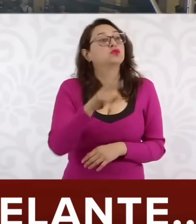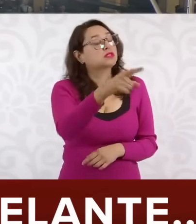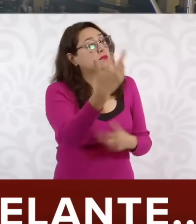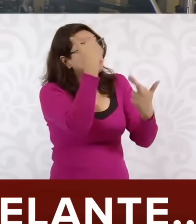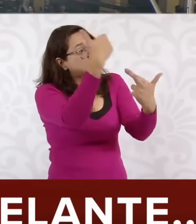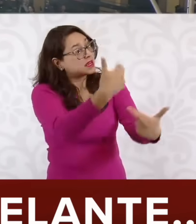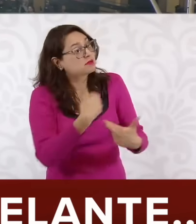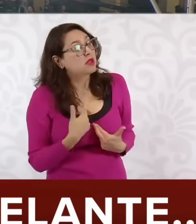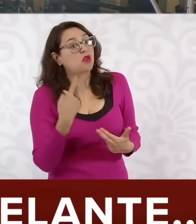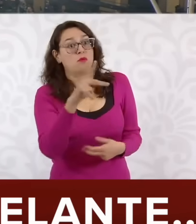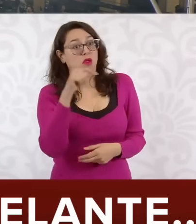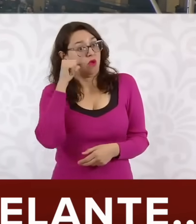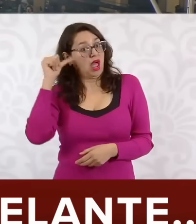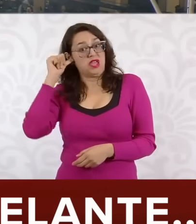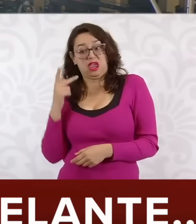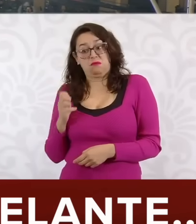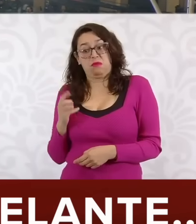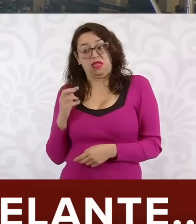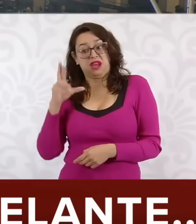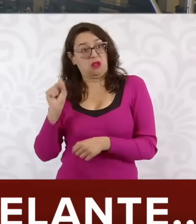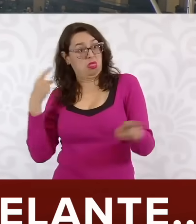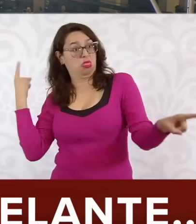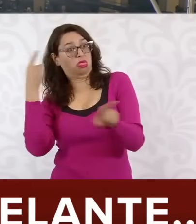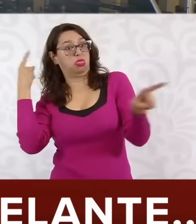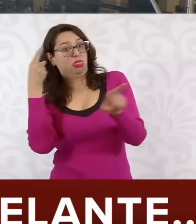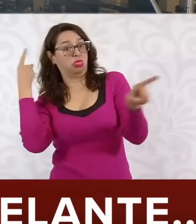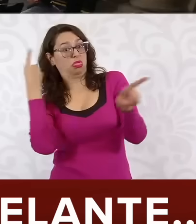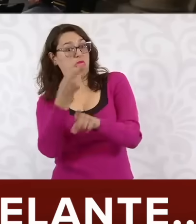pero ayer no le pidió respeto a Pedrero cuando me insultó o no sé si se refería a mí, a usted,